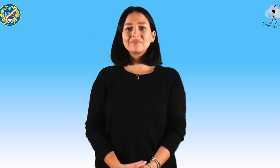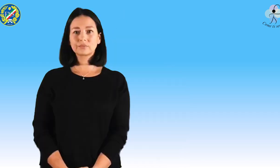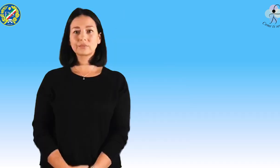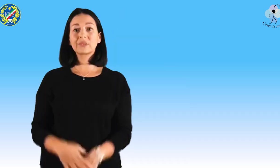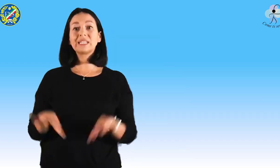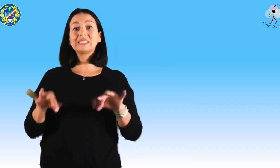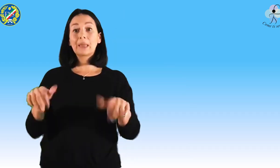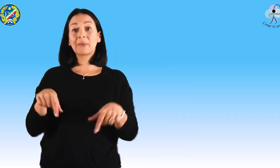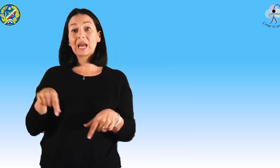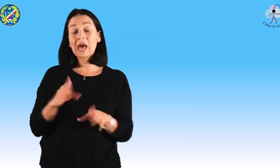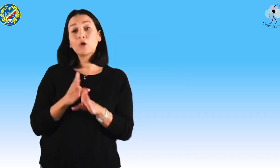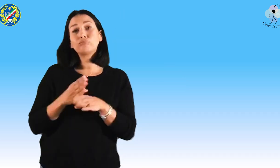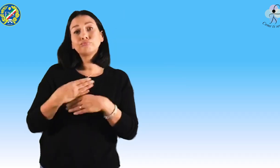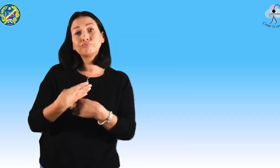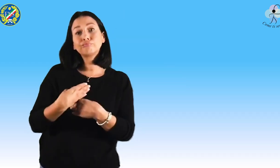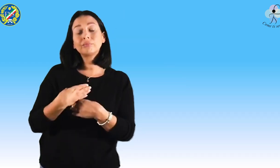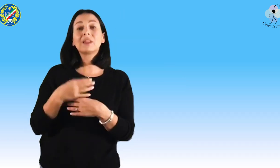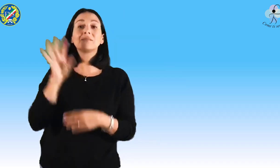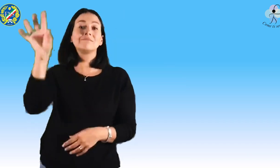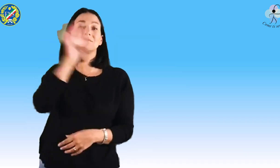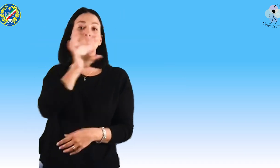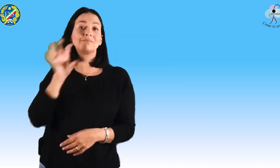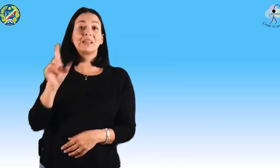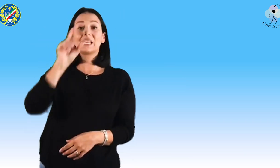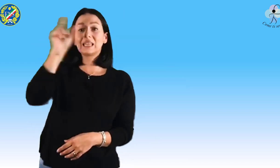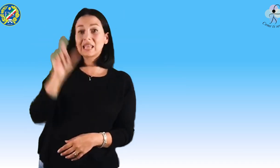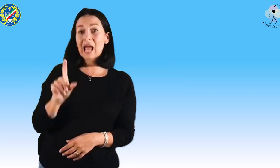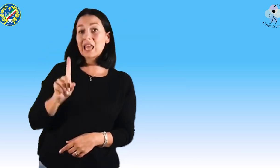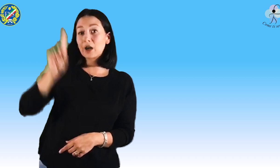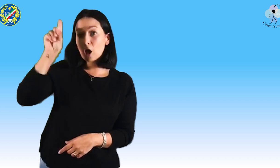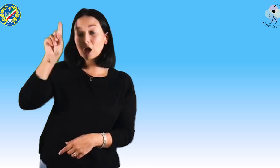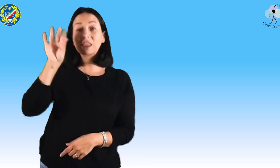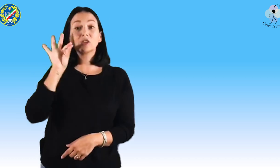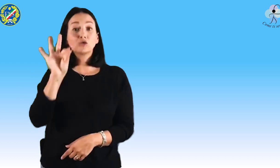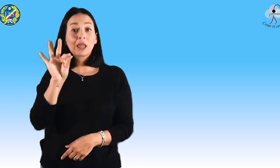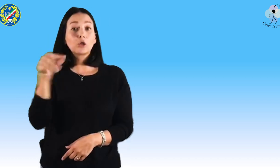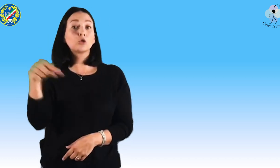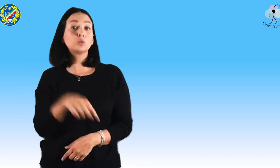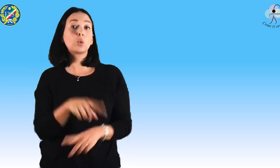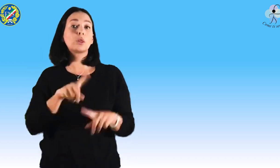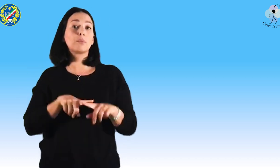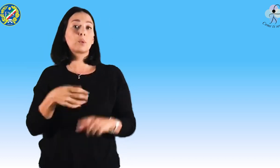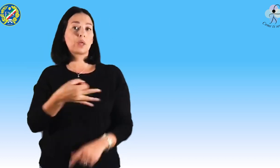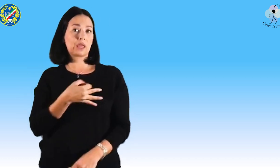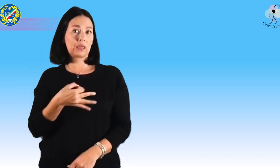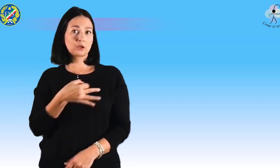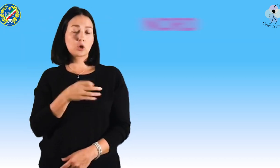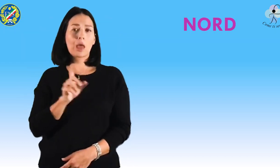Come sapete abbiamo diviso l'Italia in tre zone, il seminario si ripeterà quindi tre volte. Ecco le date: